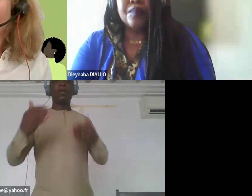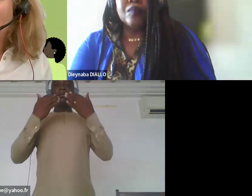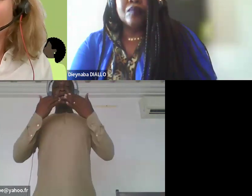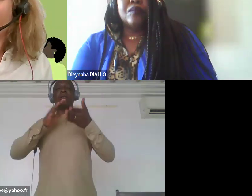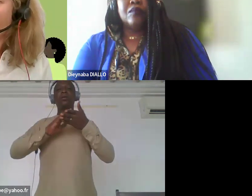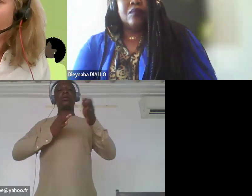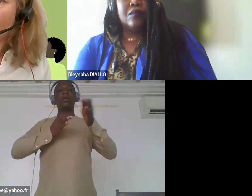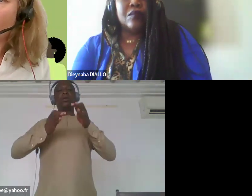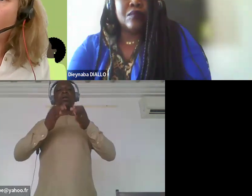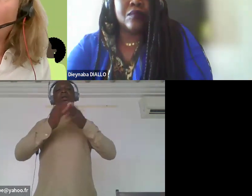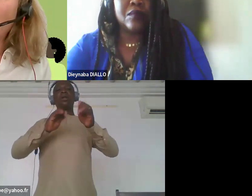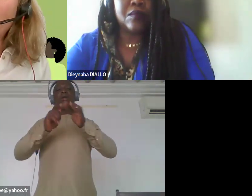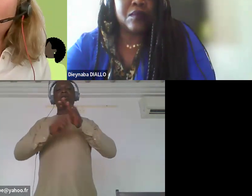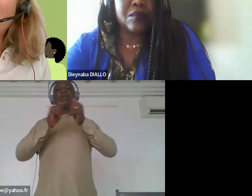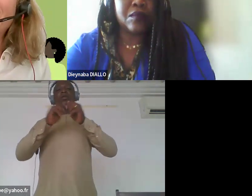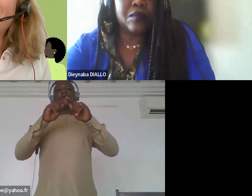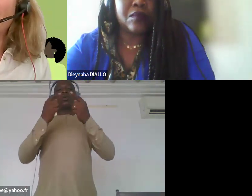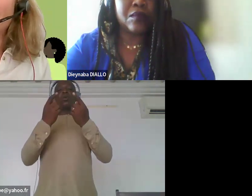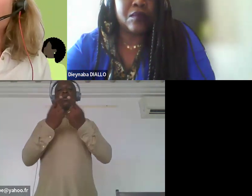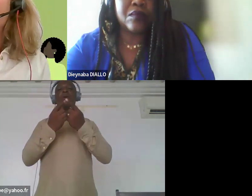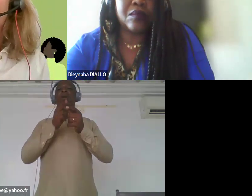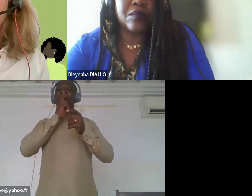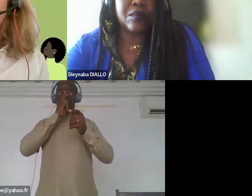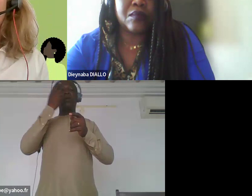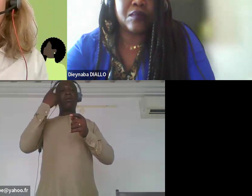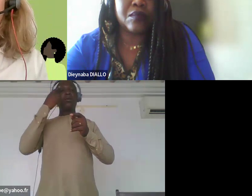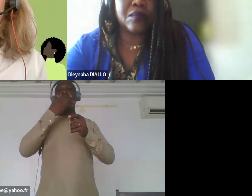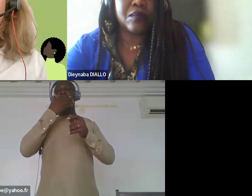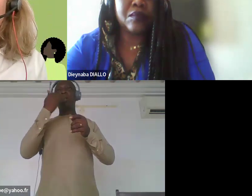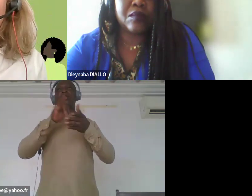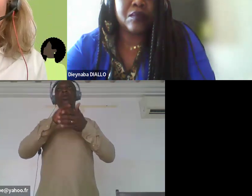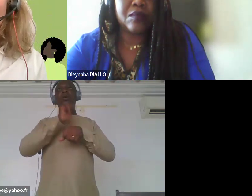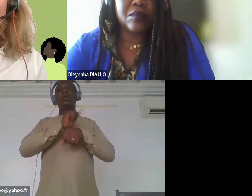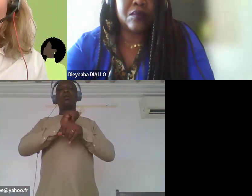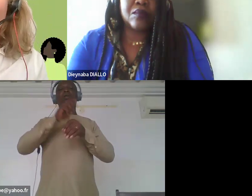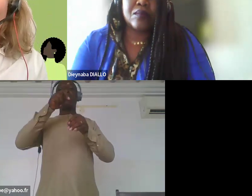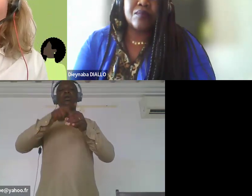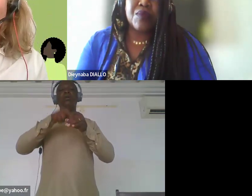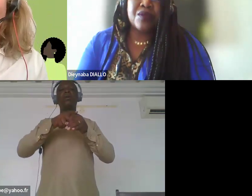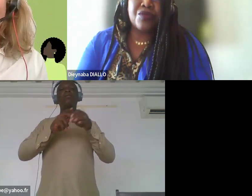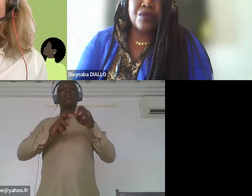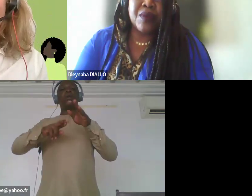mises en œuvre pour améliorer cet accès aux ressources financière à toi bien sûr